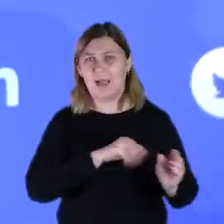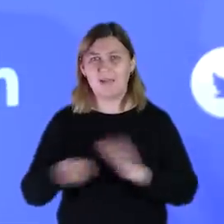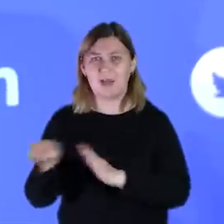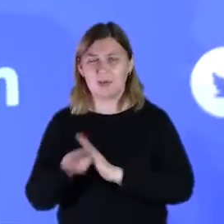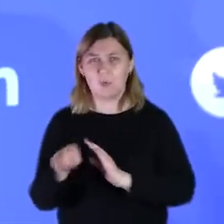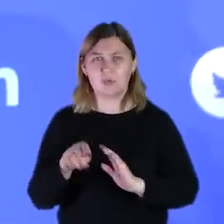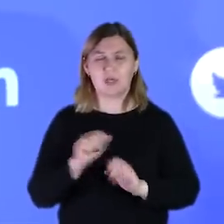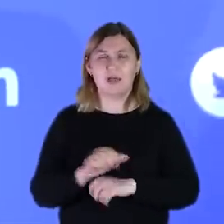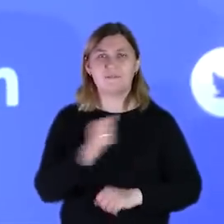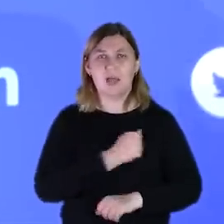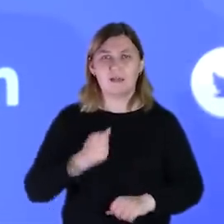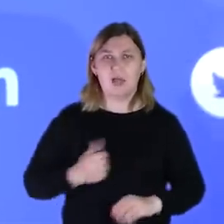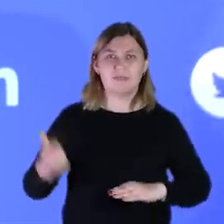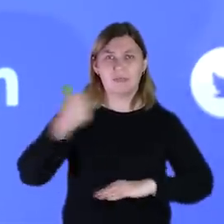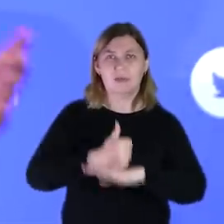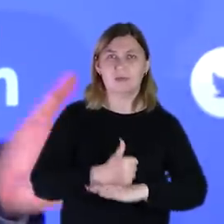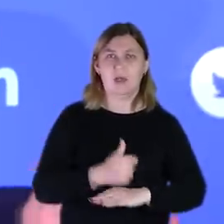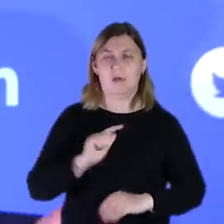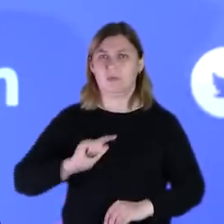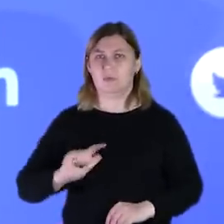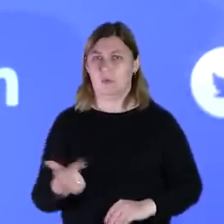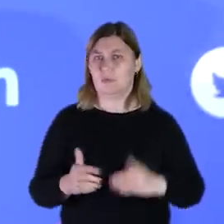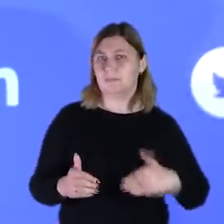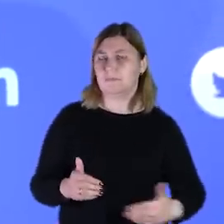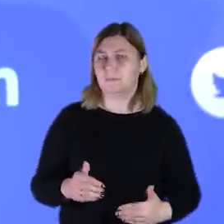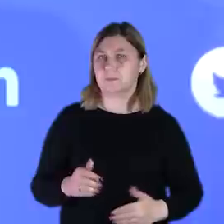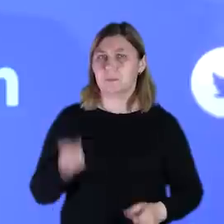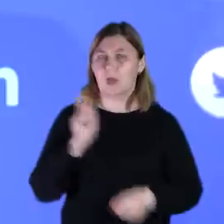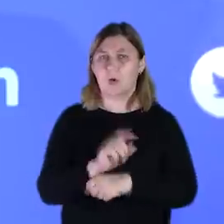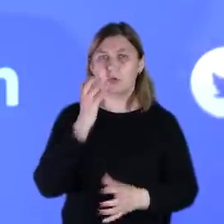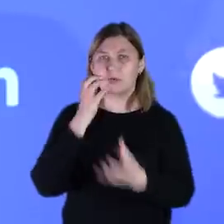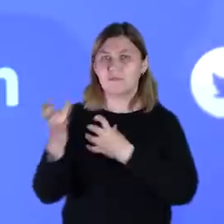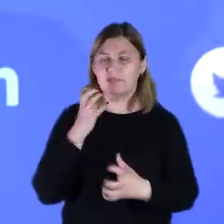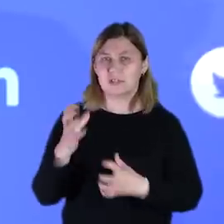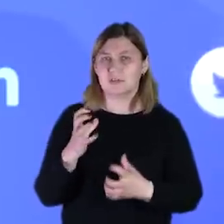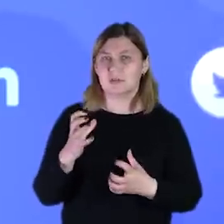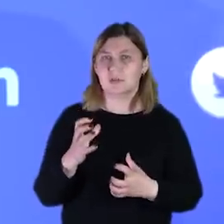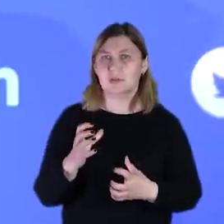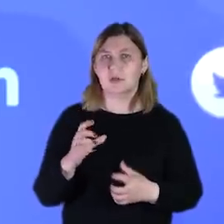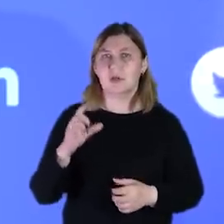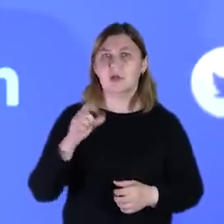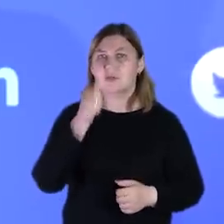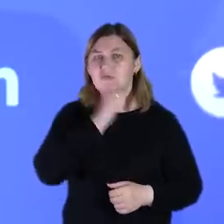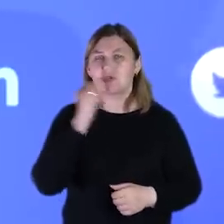Generalny z Warszawy, Naczelny Wódz. Z drugiej strony kontrwywiad, pion szyfrów,